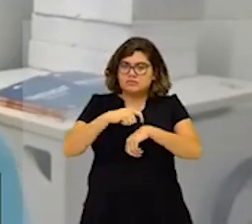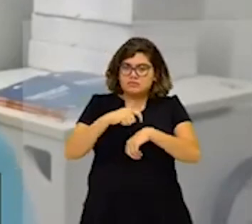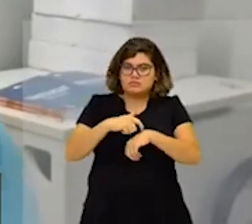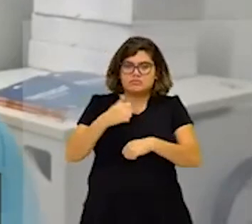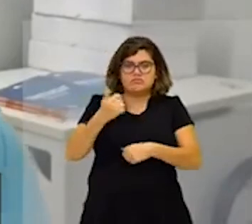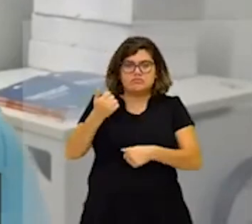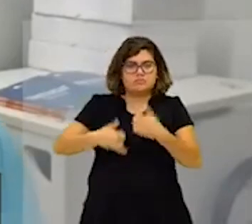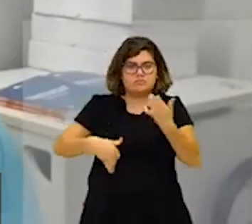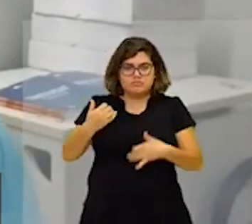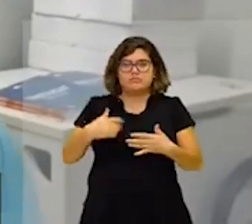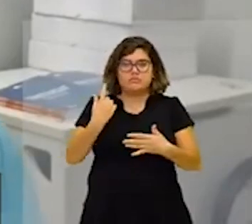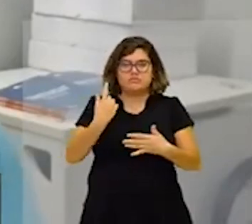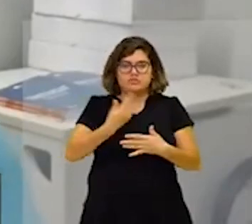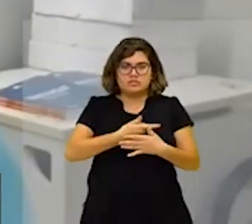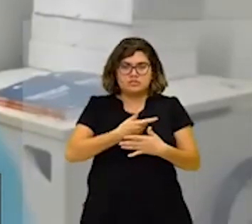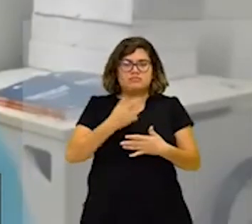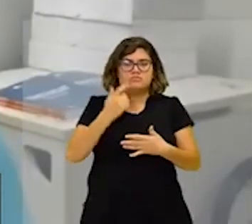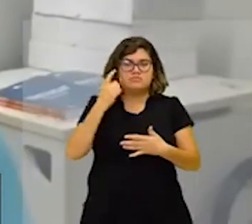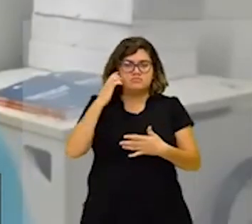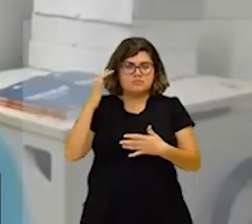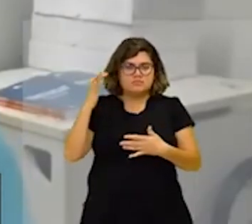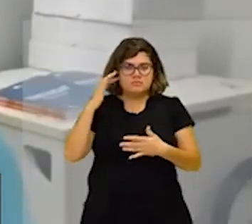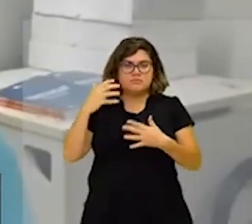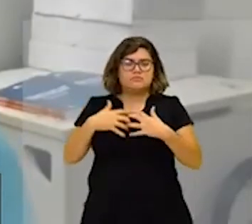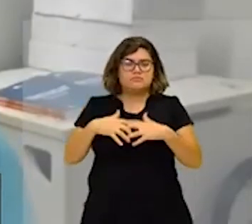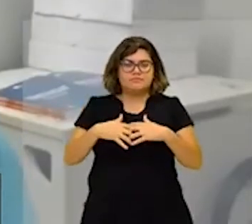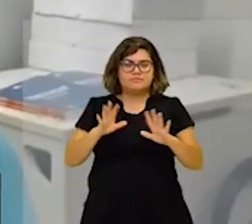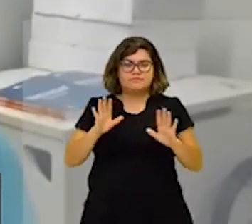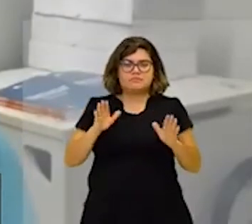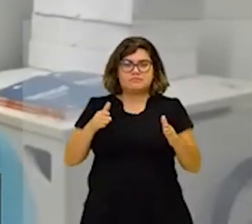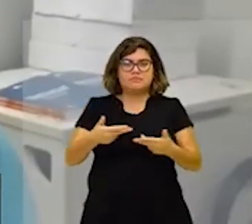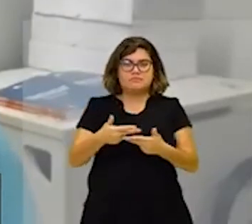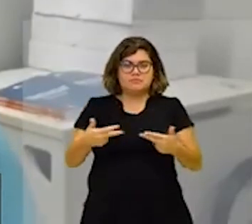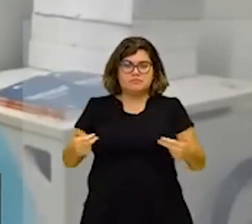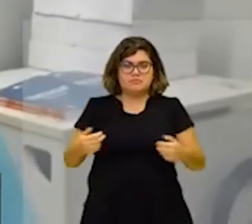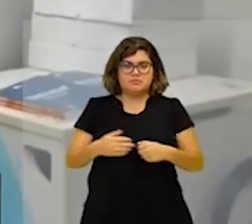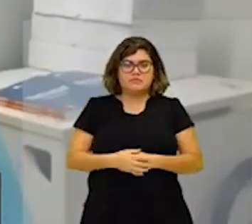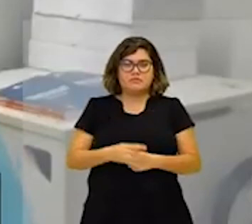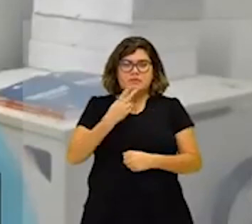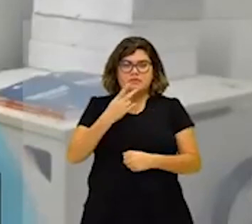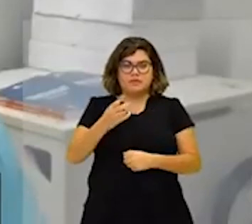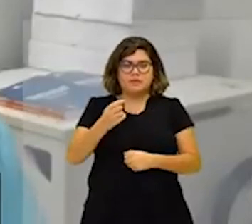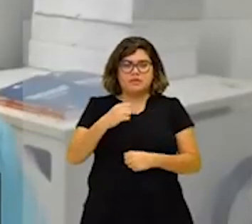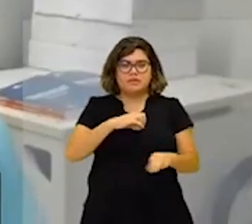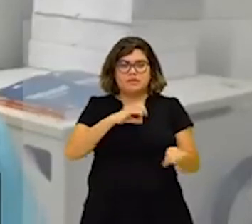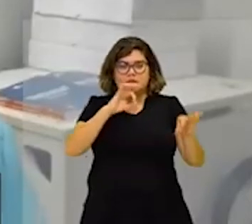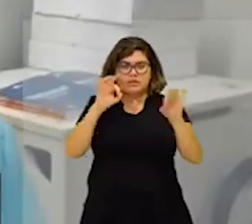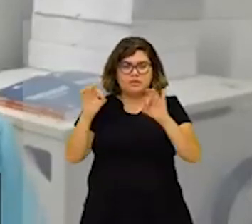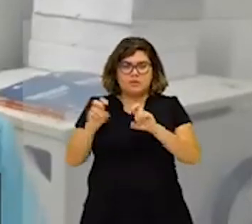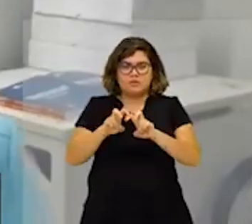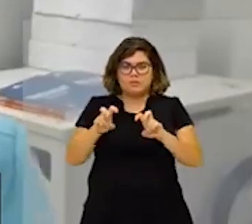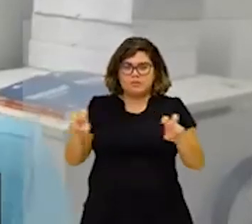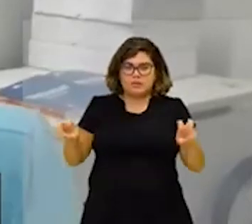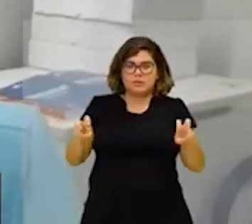que a gente tem que se atentar e eu estava aqui acompanhando a mesa acompanhei a mesa tricô lá no